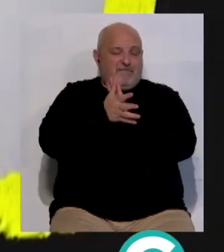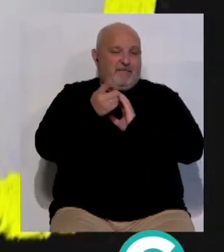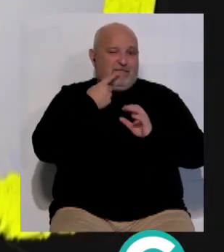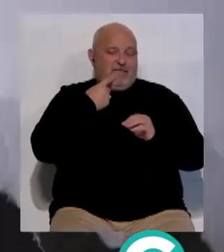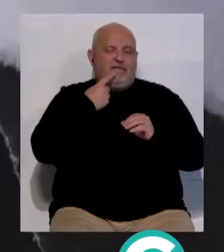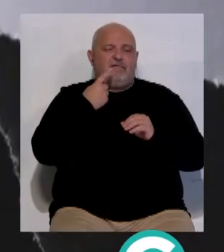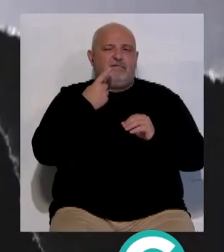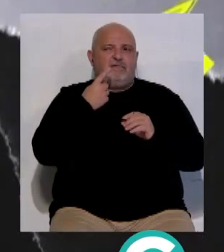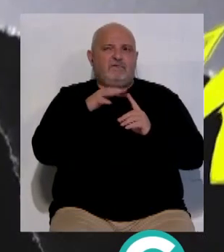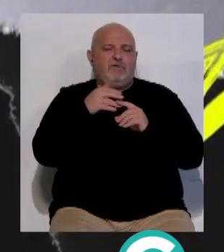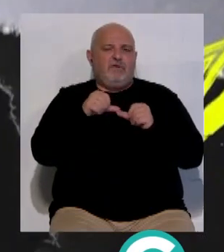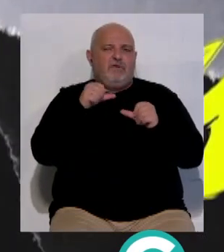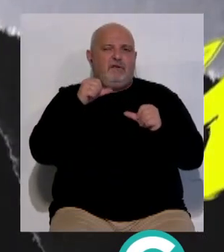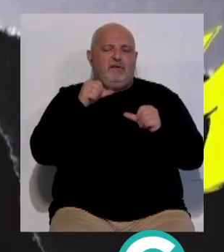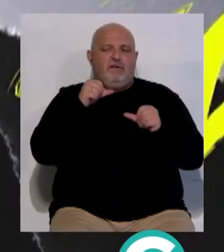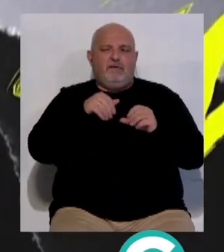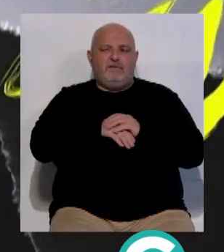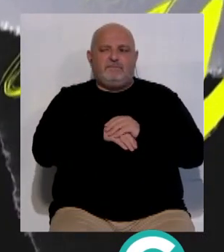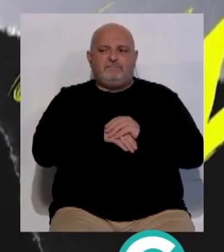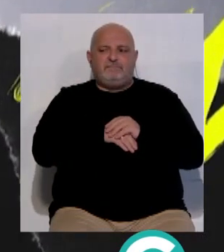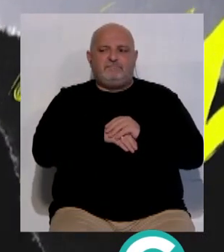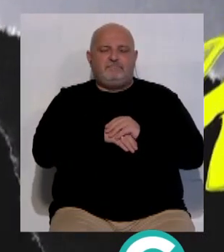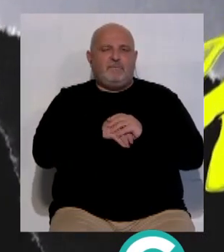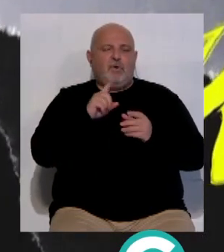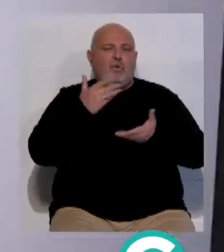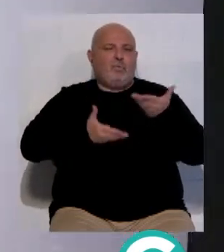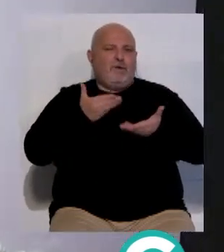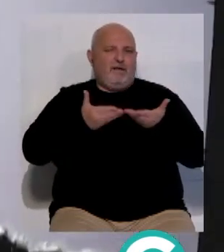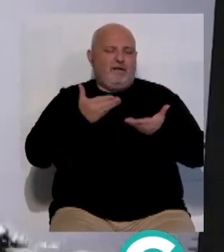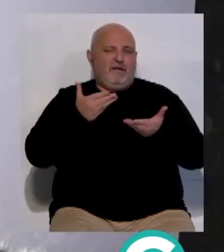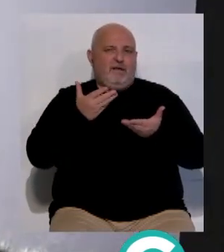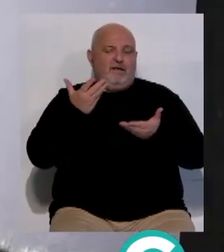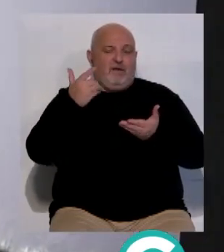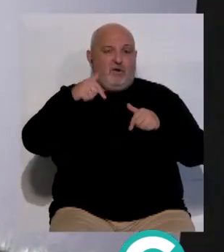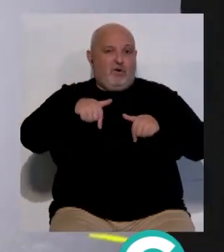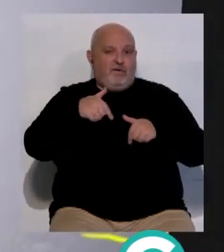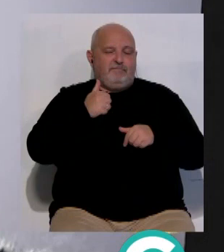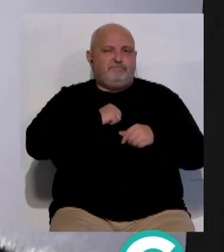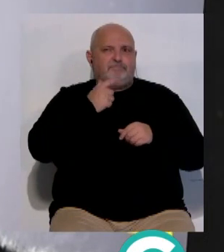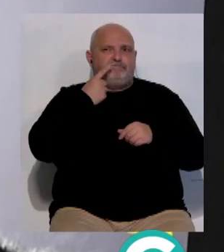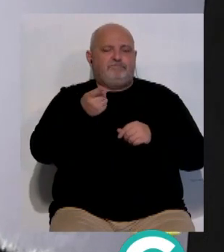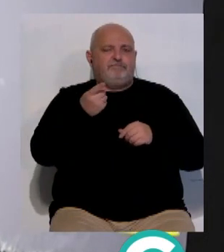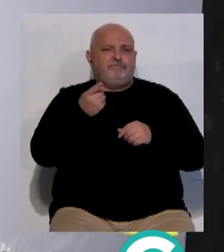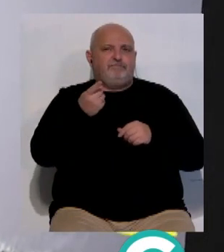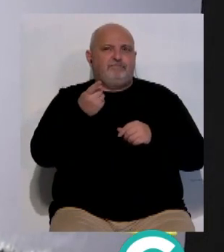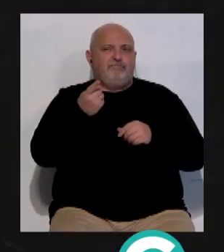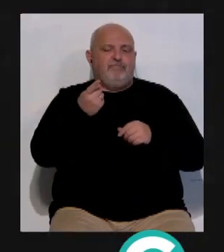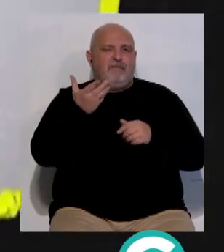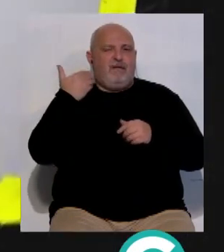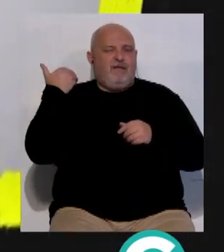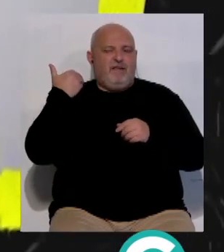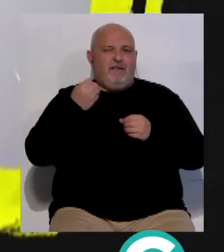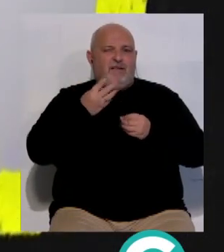situaciones como lo que ha pasado hoy yo me remito lo que he dicho todos los medios de comunicación